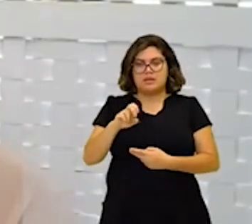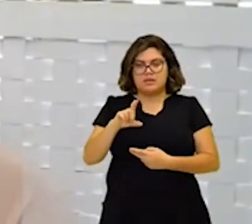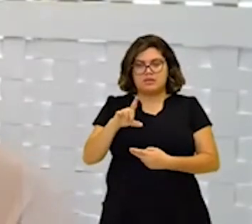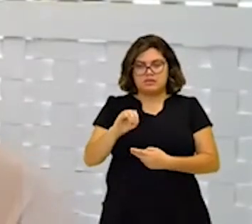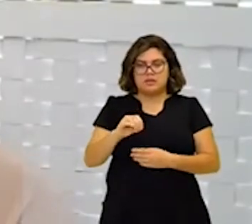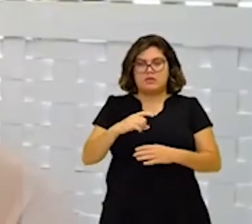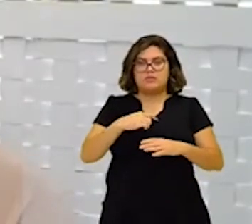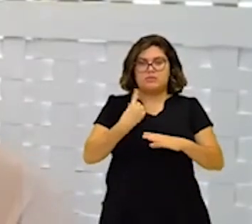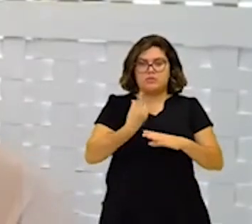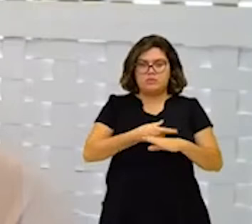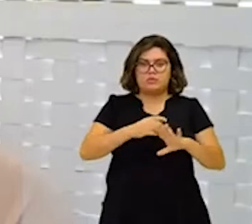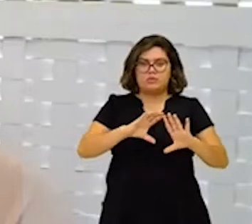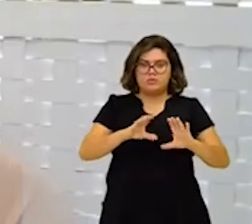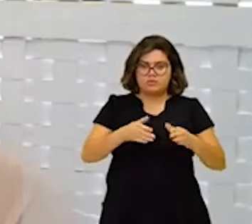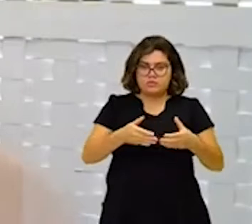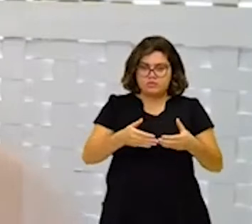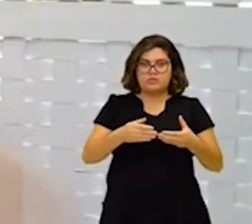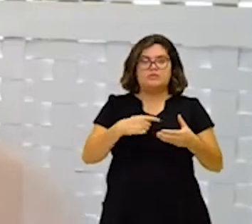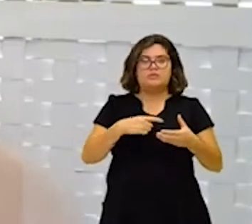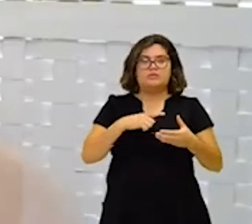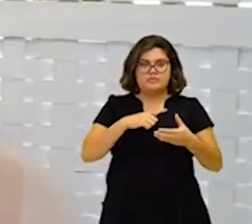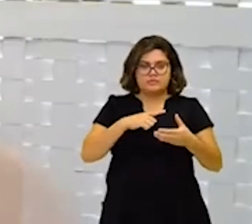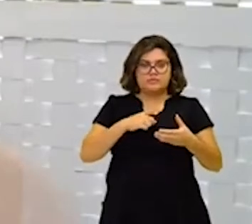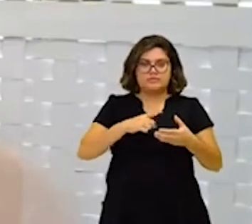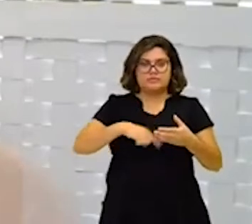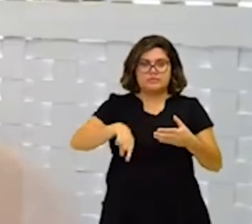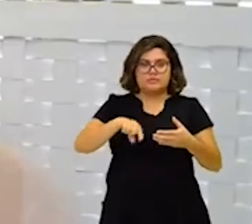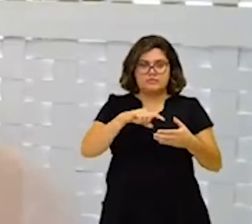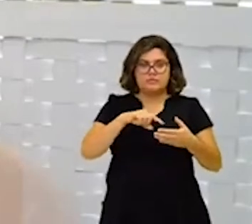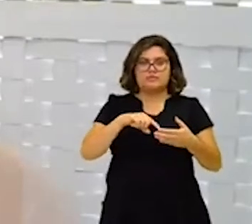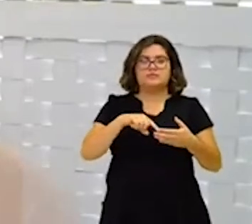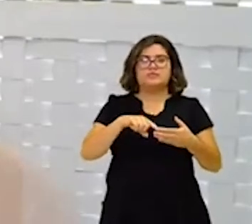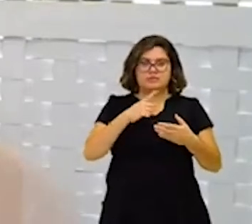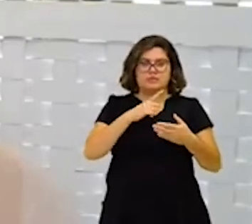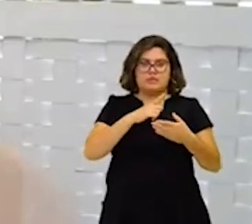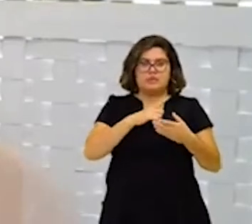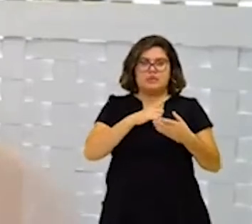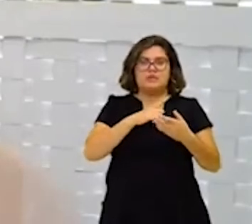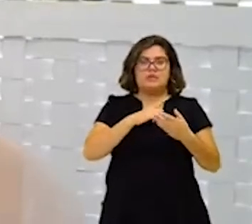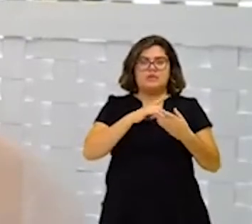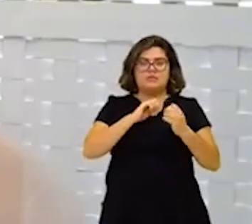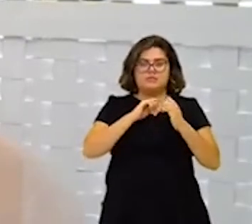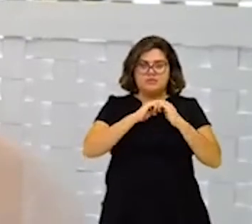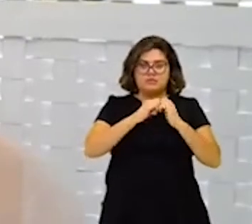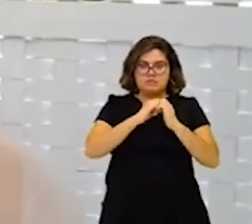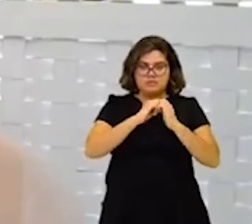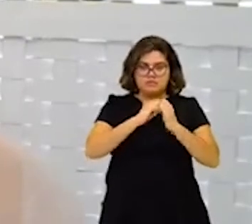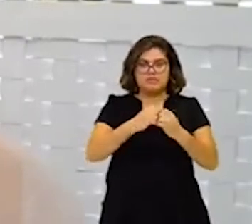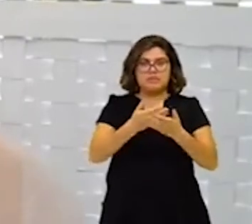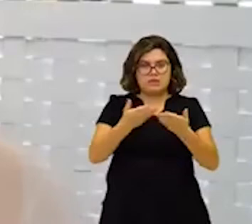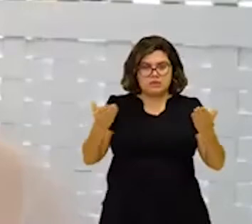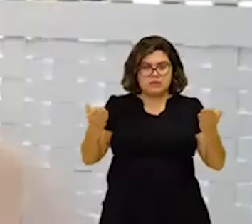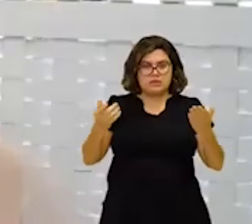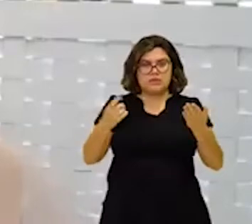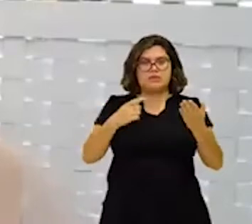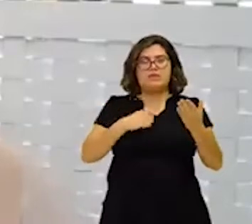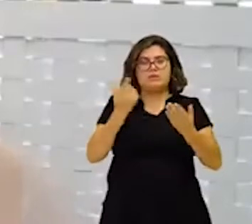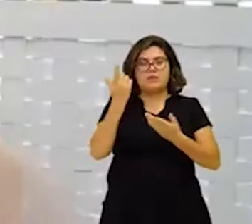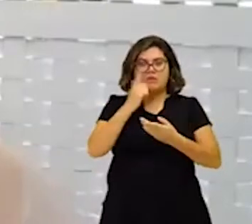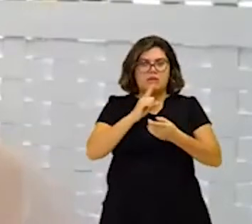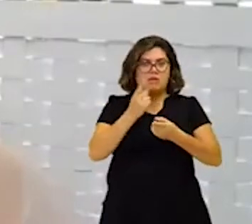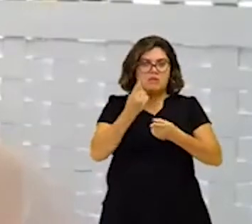resistente mas que sejam elas para a parcerias em fingir para formação acho que essa é isso é o